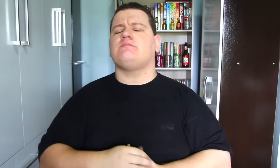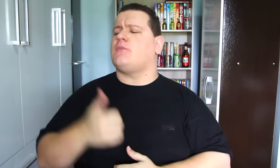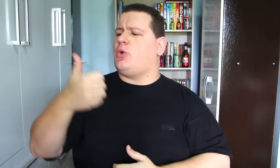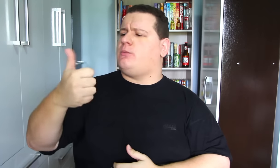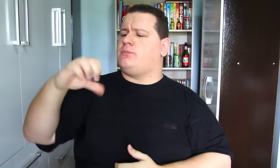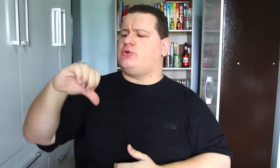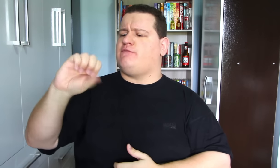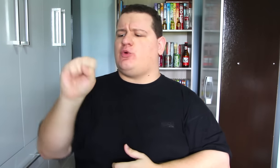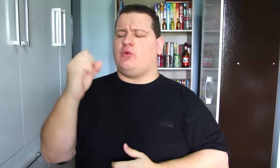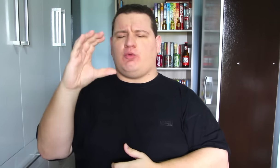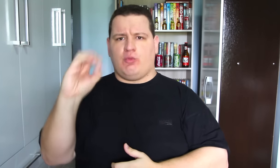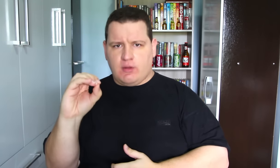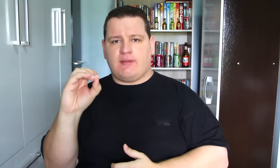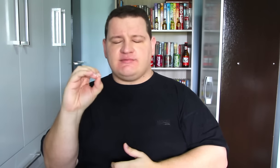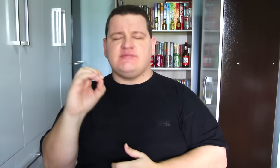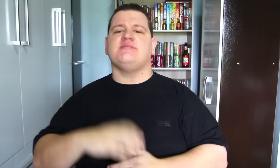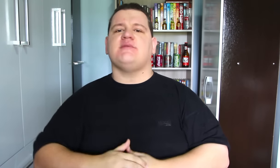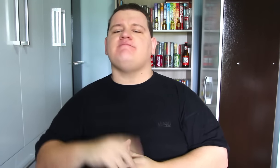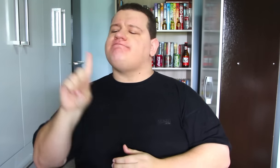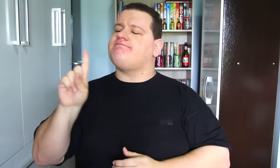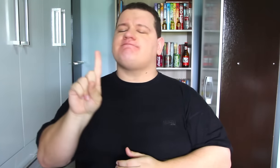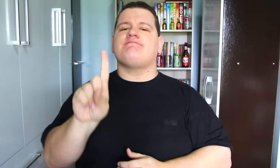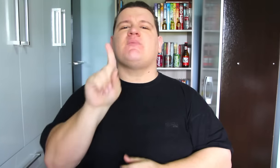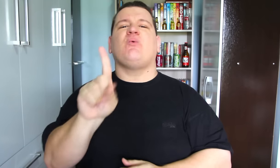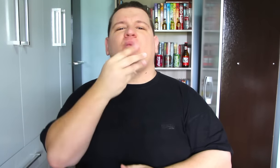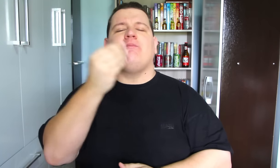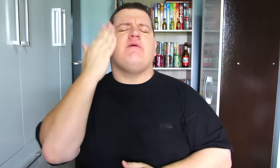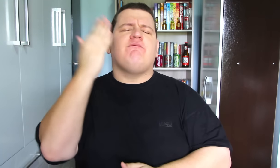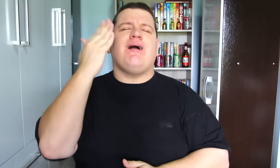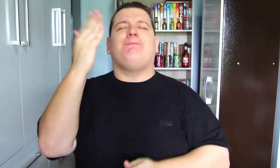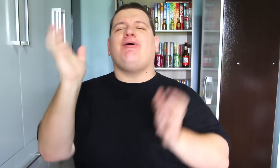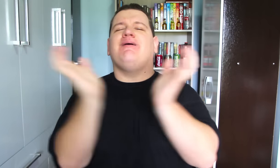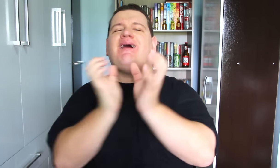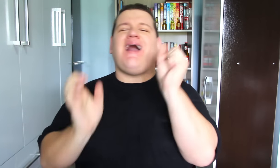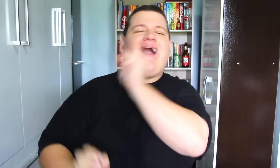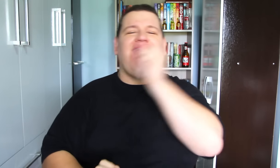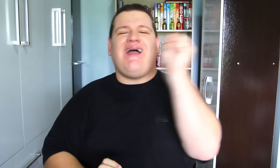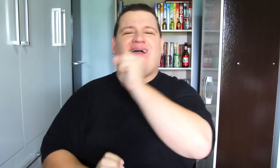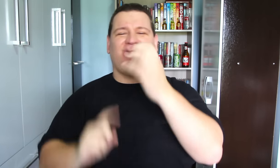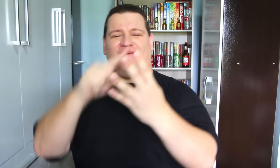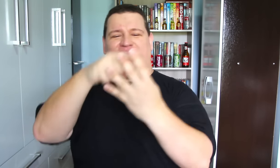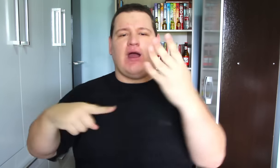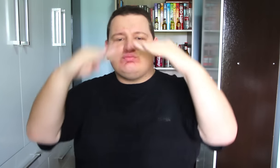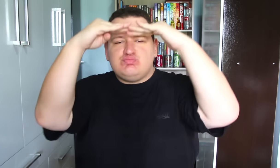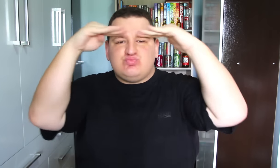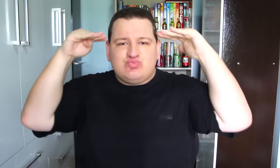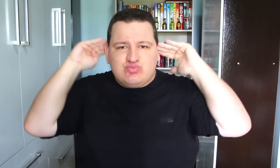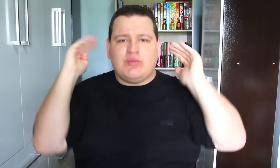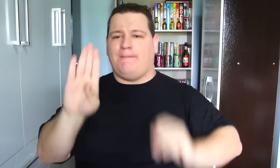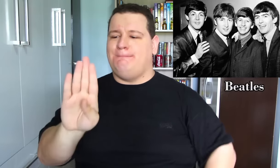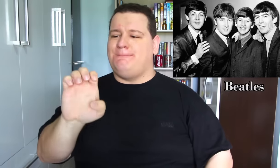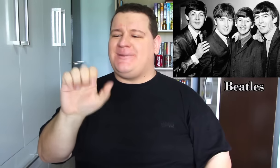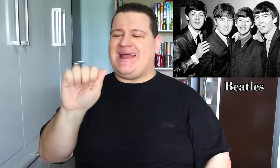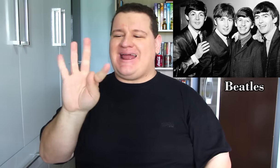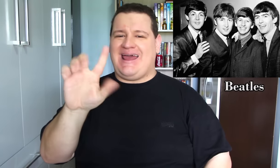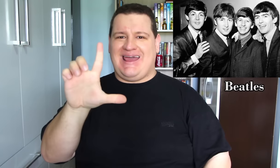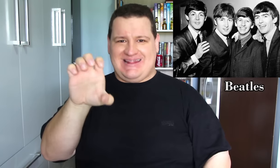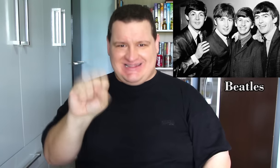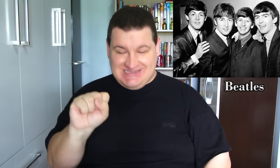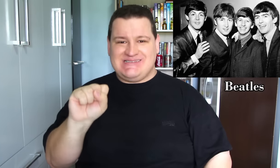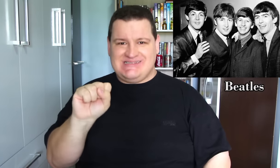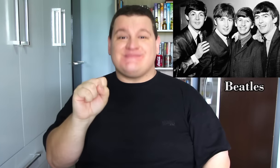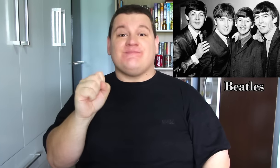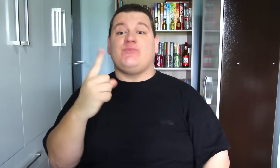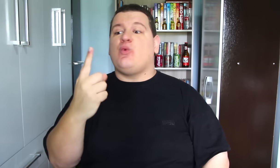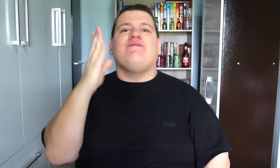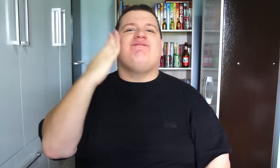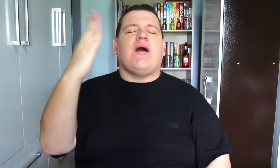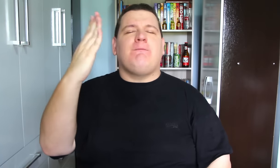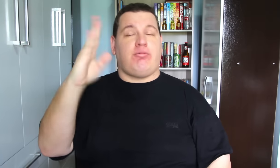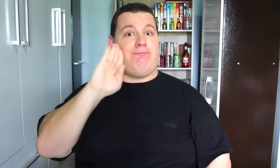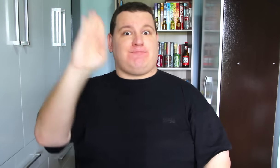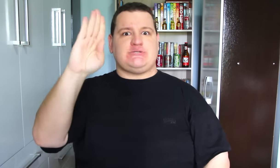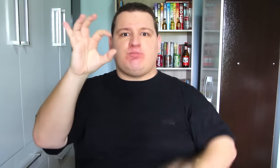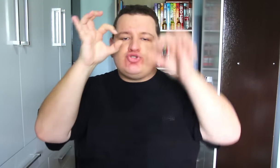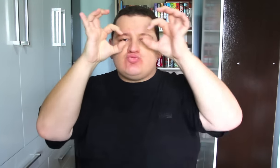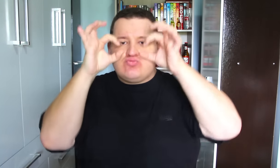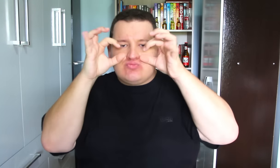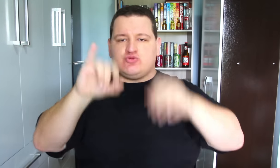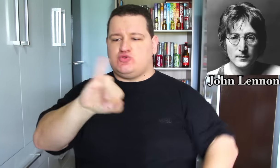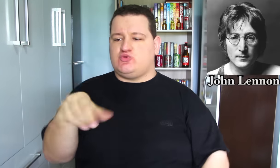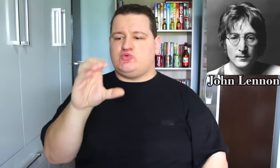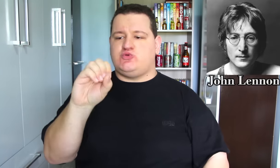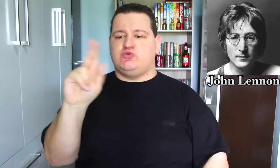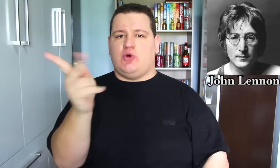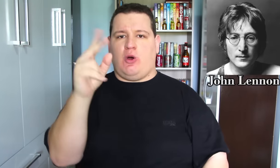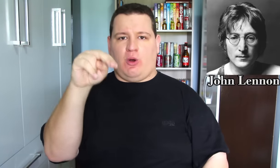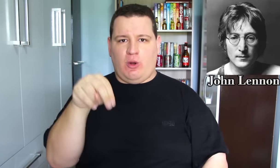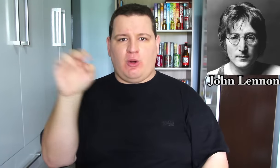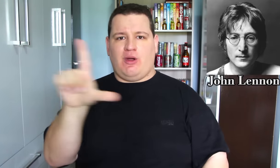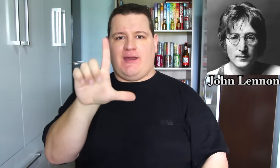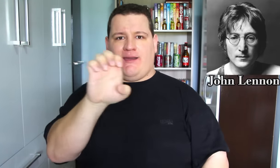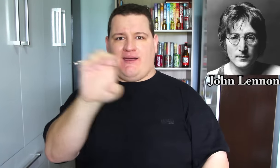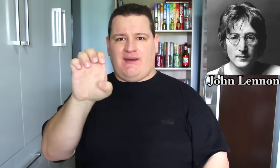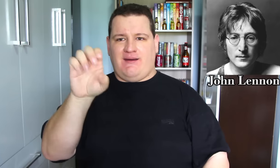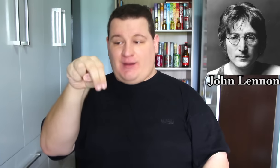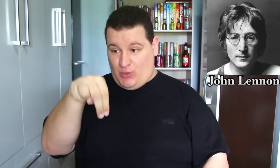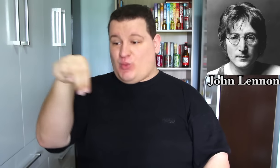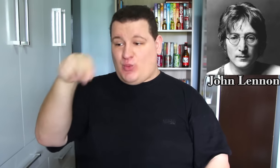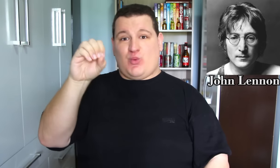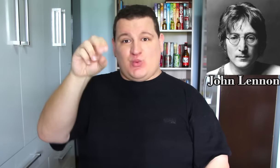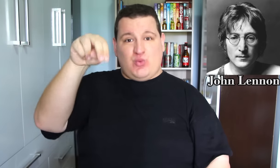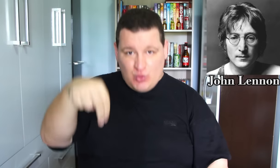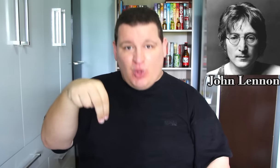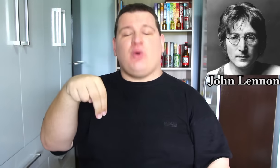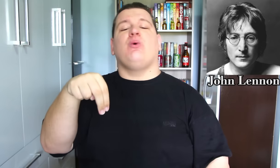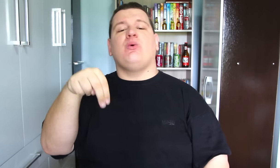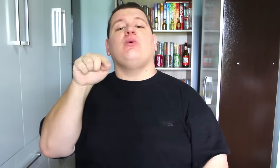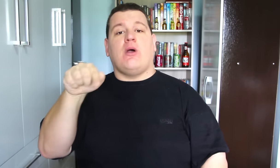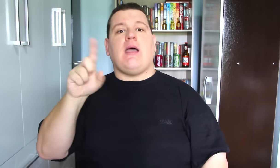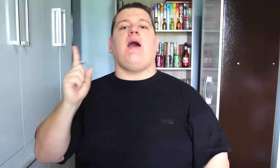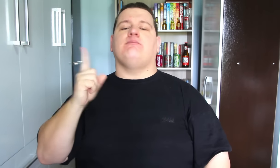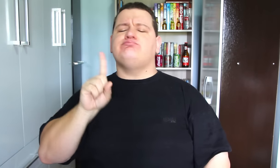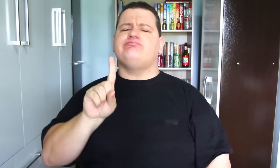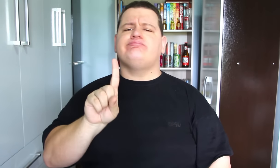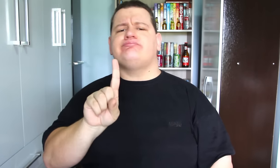Em 1980, o integrante da famosa banda Beatles, John Lennon, estava passando na calçada